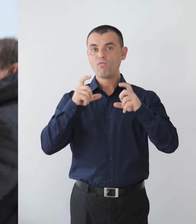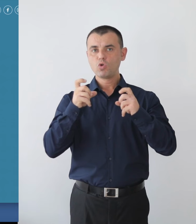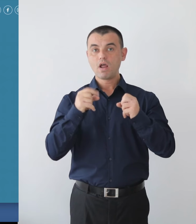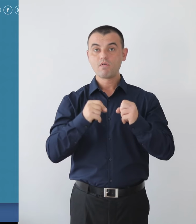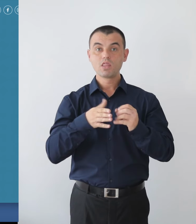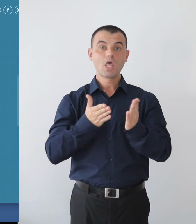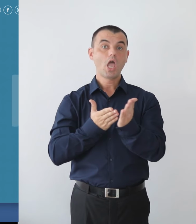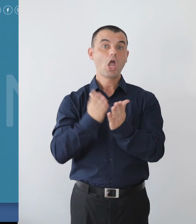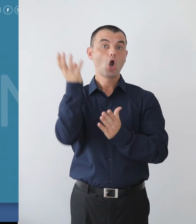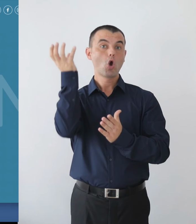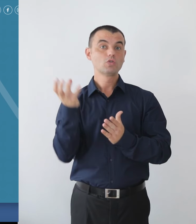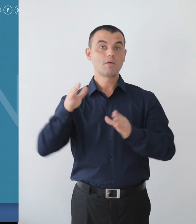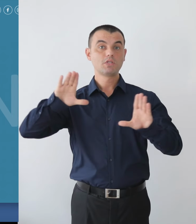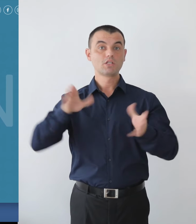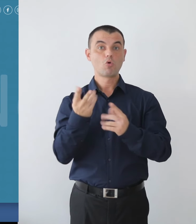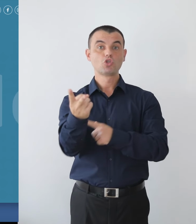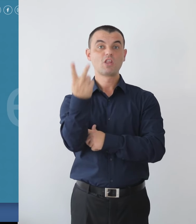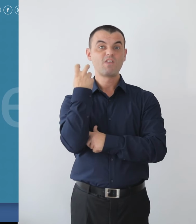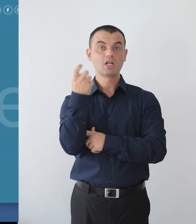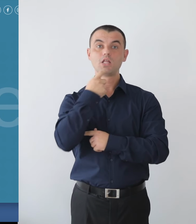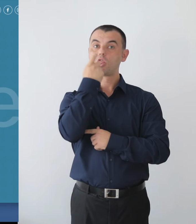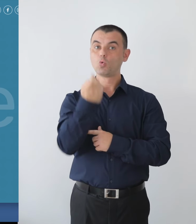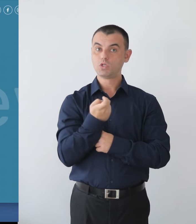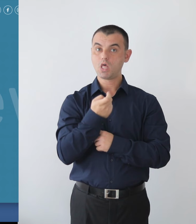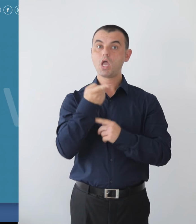Фотография като концепция започва през 2000 г.,